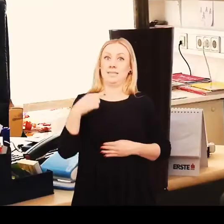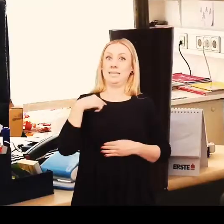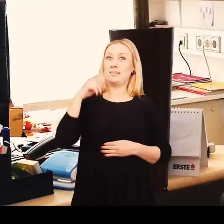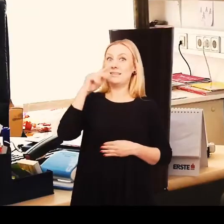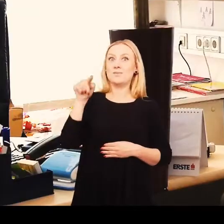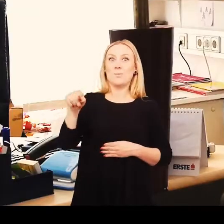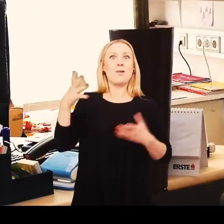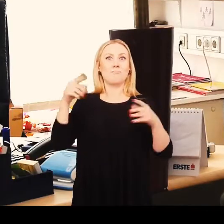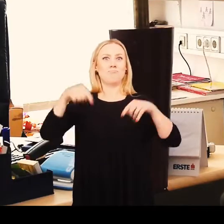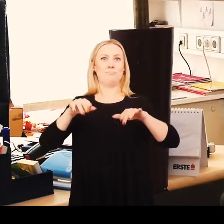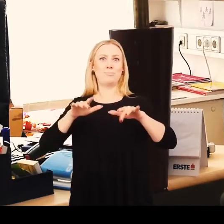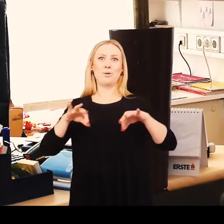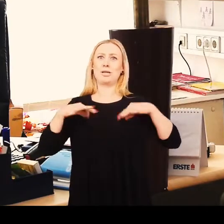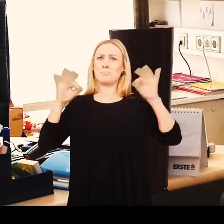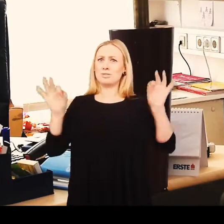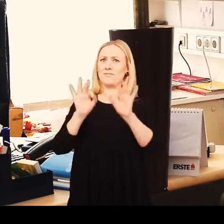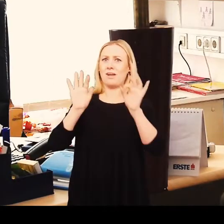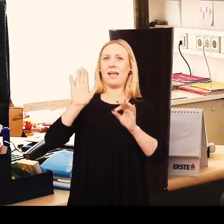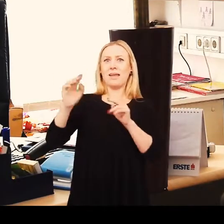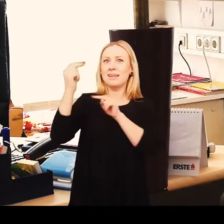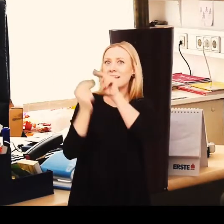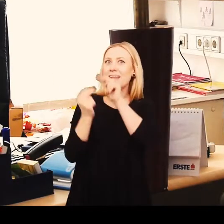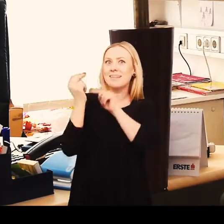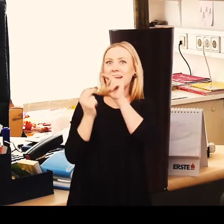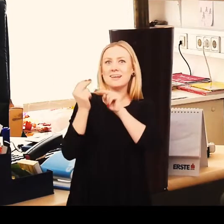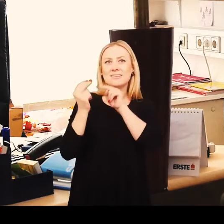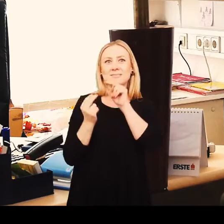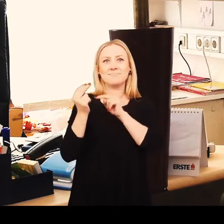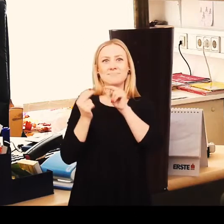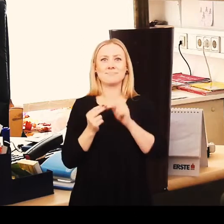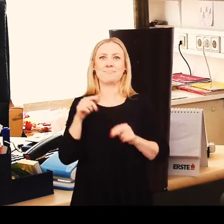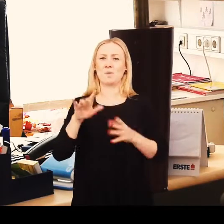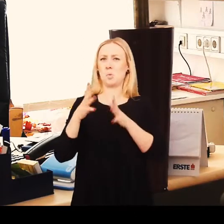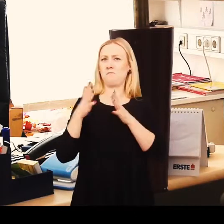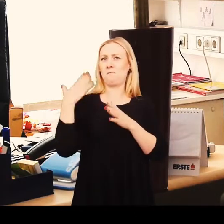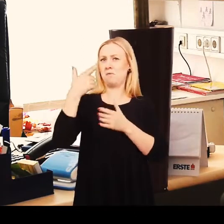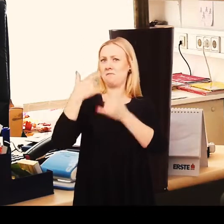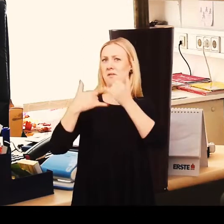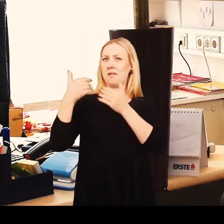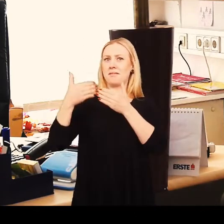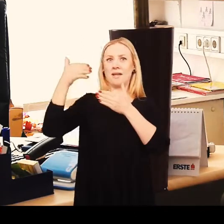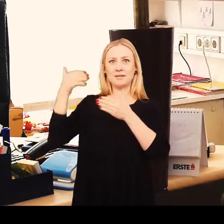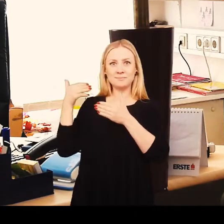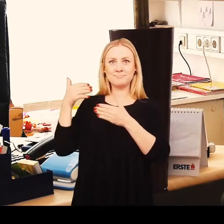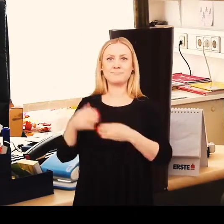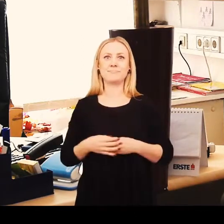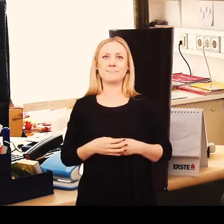Ich habe Nici bei bei ihrer Geburtstagsfeier hier im Büro kennen gelernt. Das war vor ungefähr zwei Jahren.